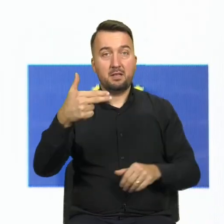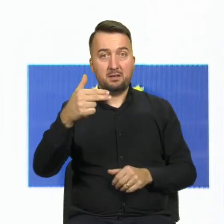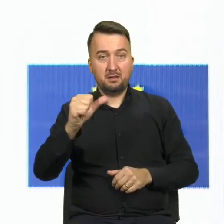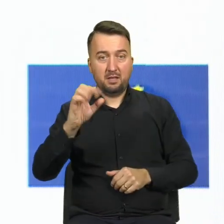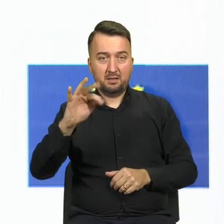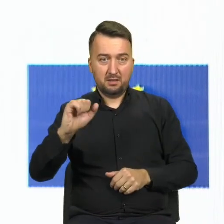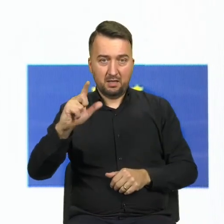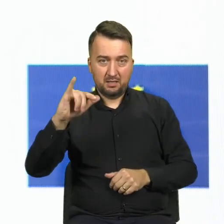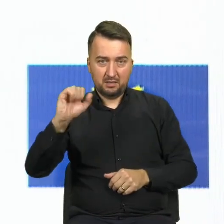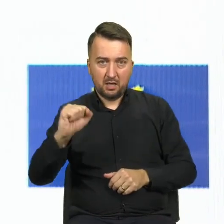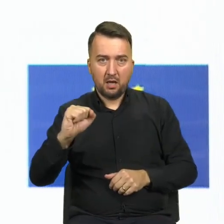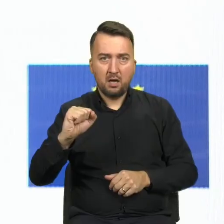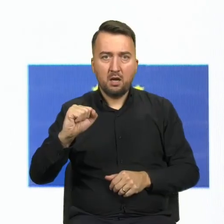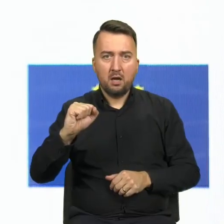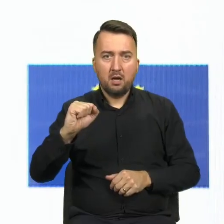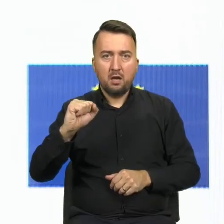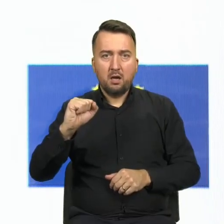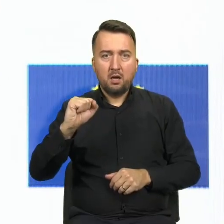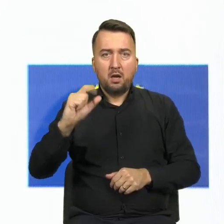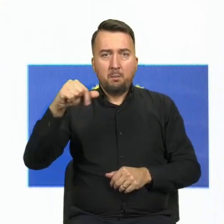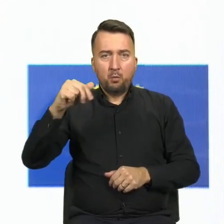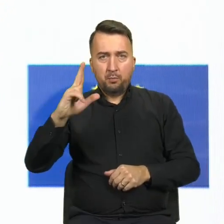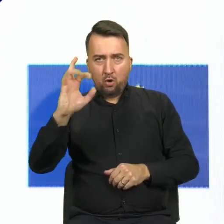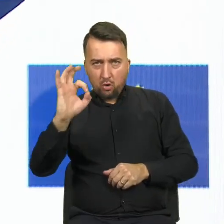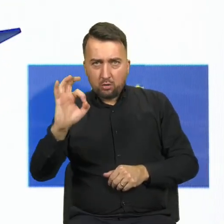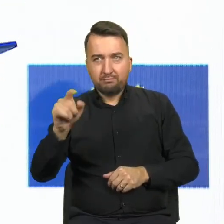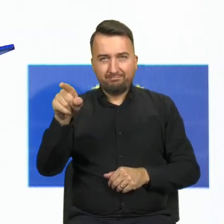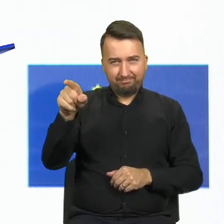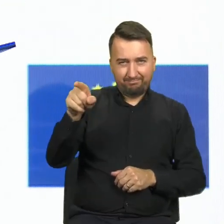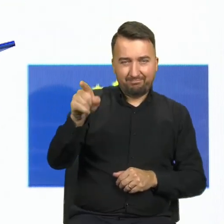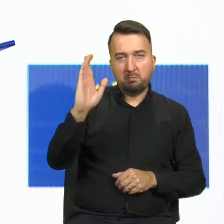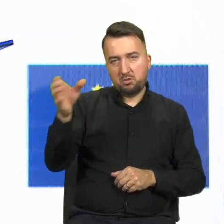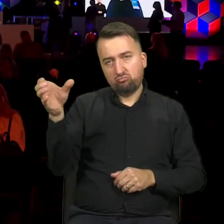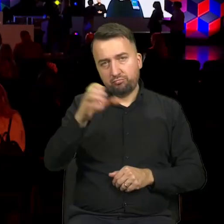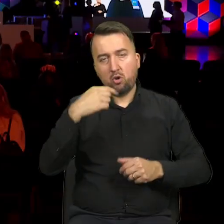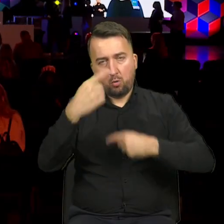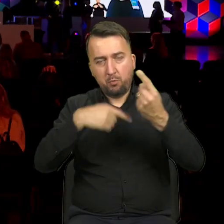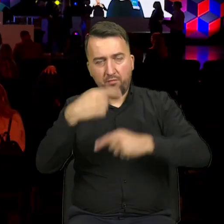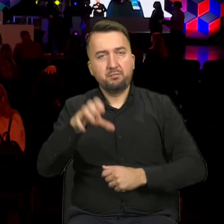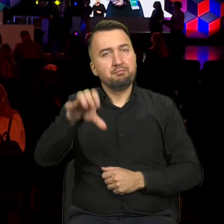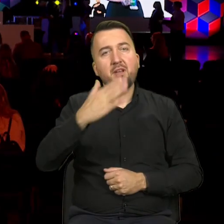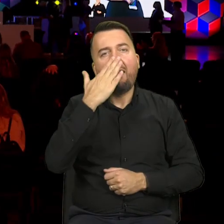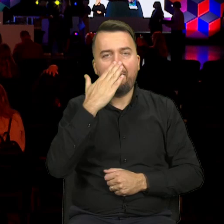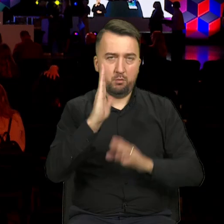ambasadorkę Europass and Euroguidance, która opowie o założeniach tej kategorii. Witam